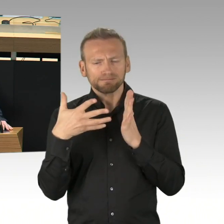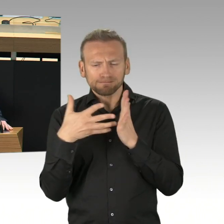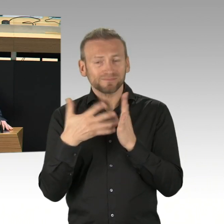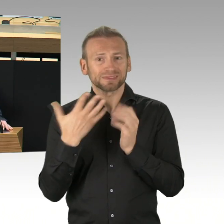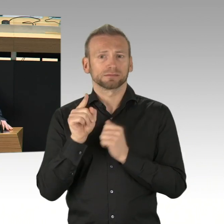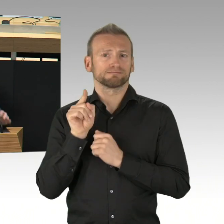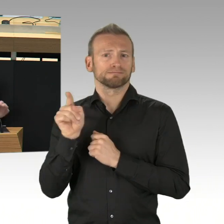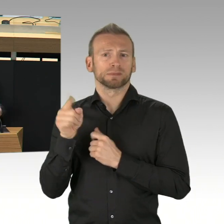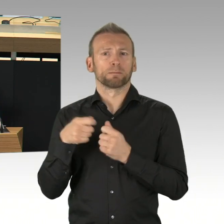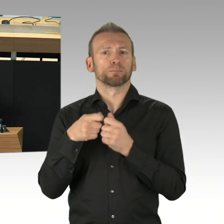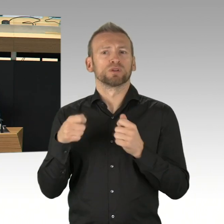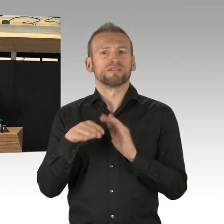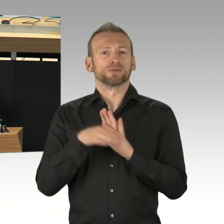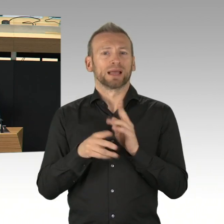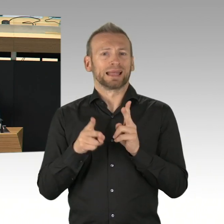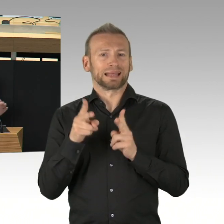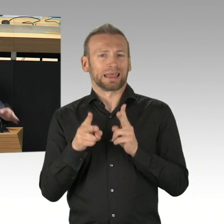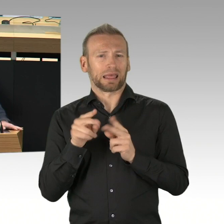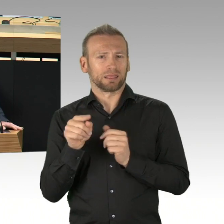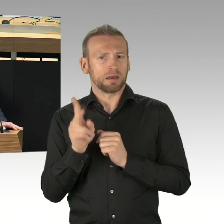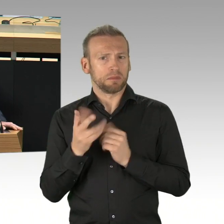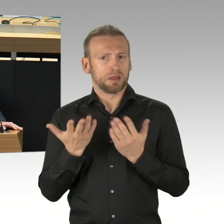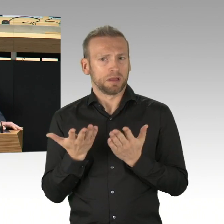und dabei Ihr Verhältnis zu Ihren Vermietern zu ruinieren.